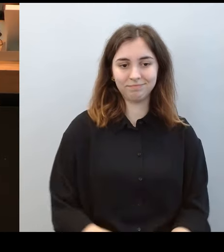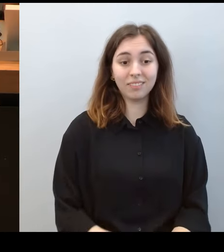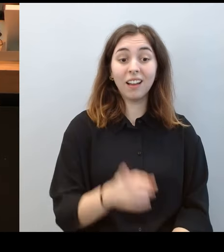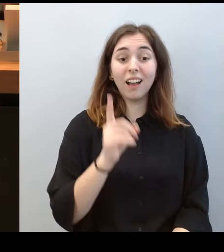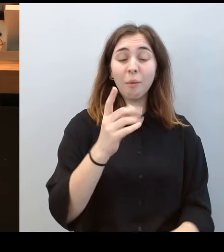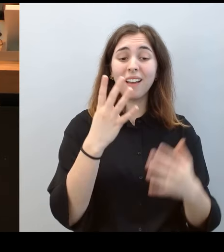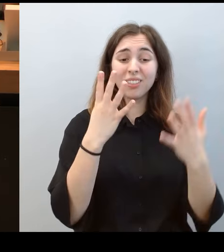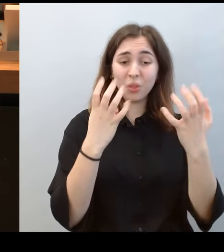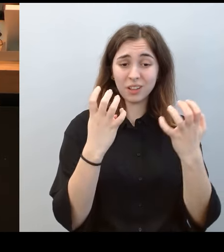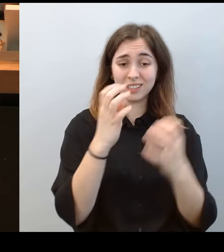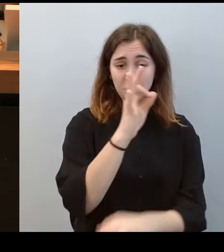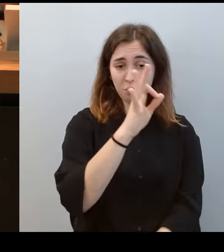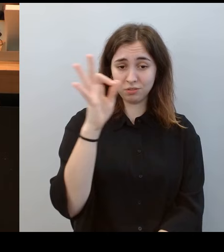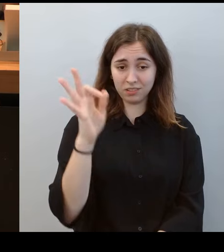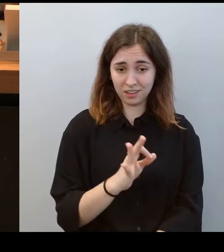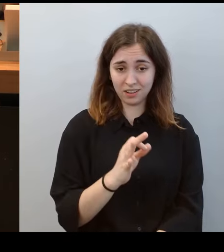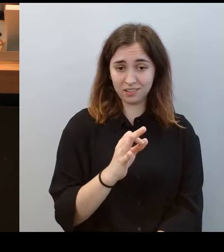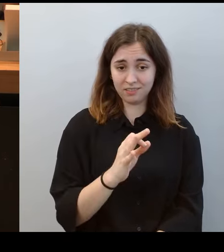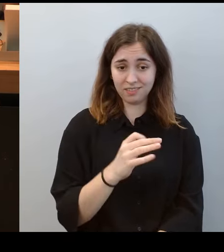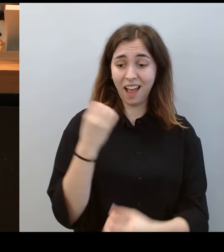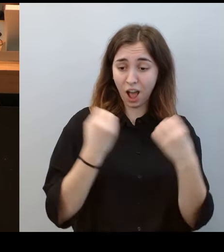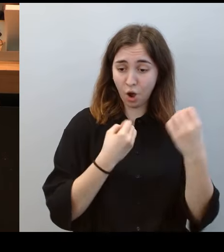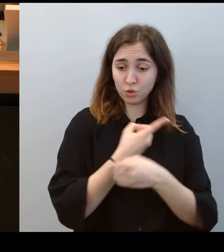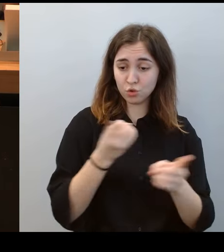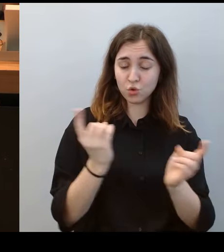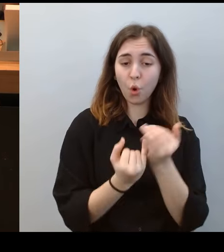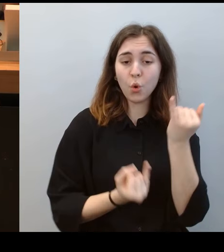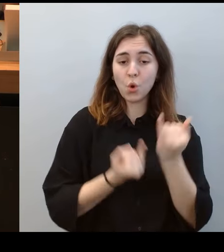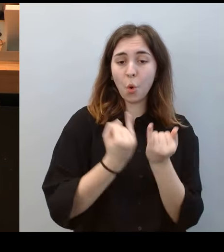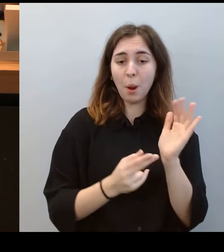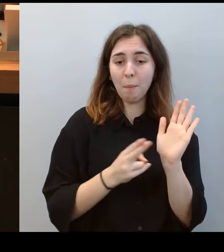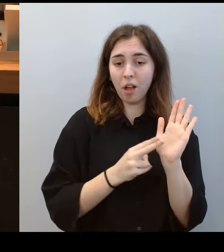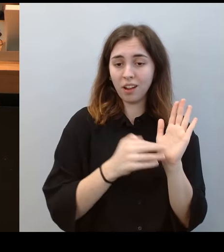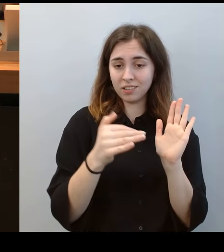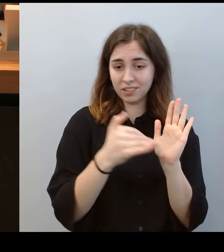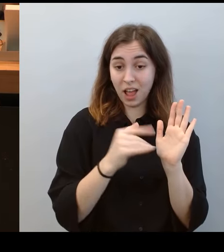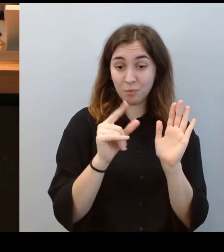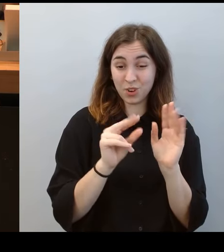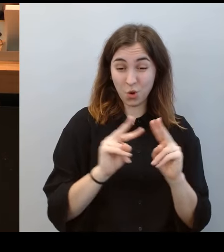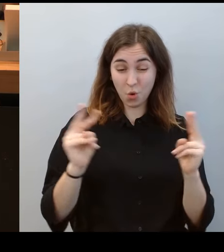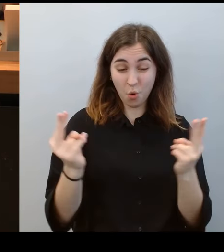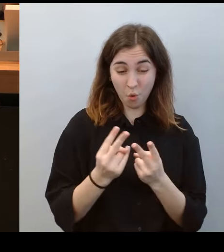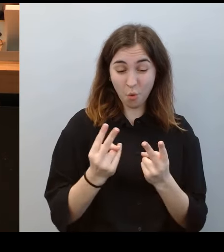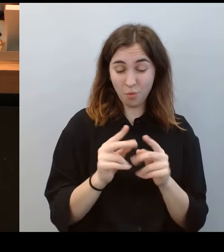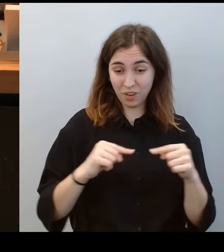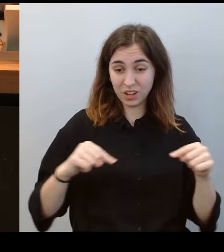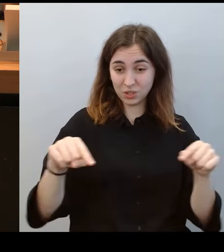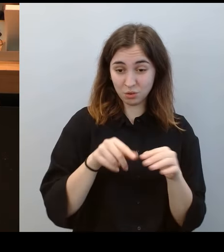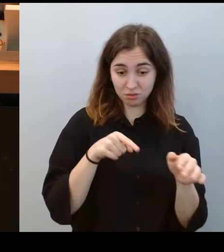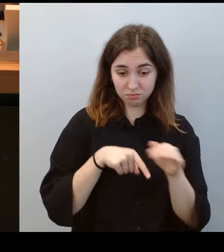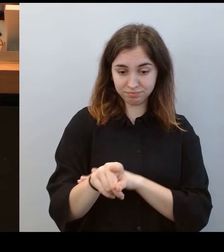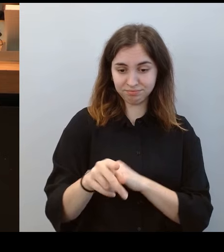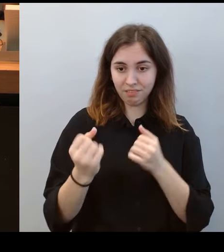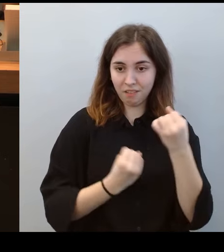berechtigt sind, in die Umweltzone zu fahren, dann ist klar dass eine Aufhebung der Umweltzone auch nicht zu einer